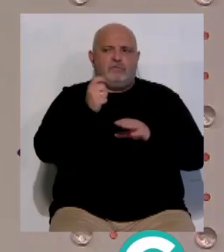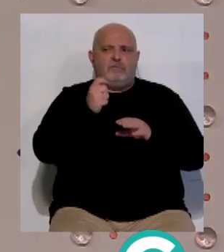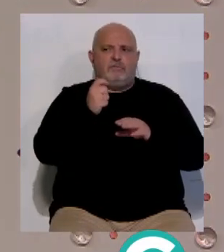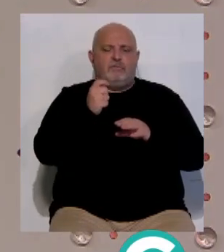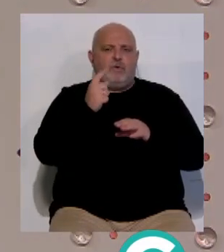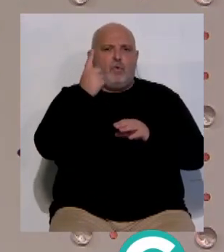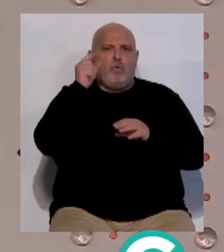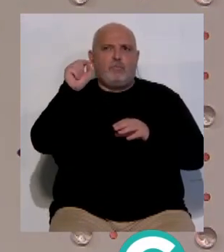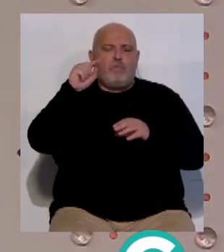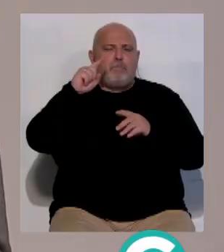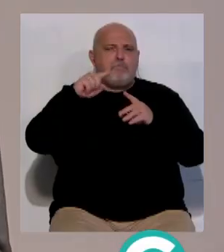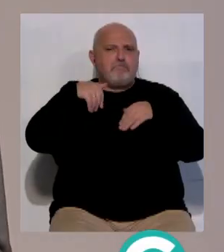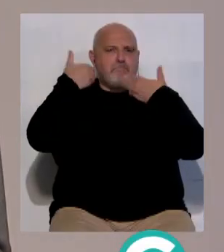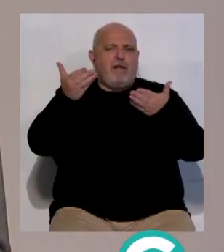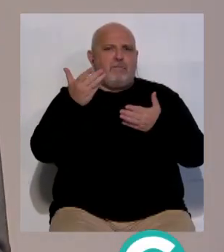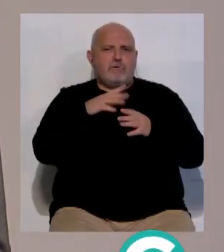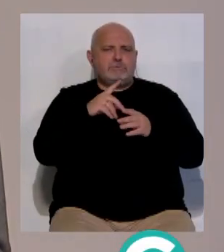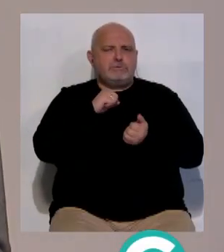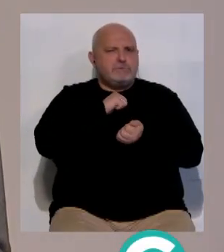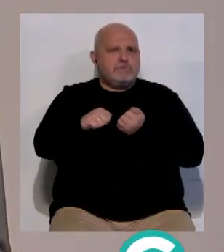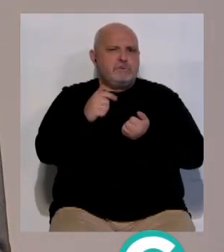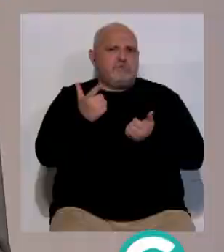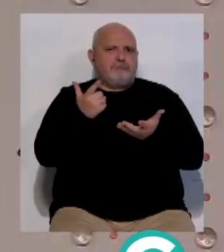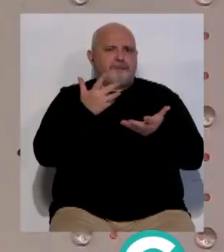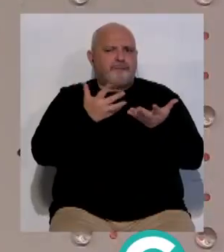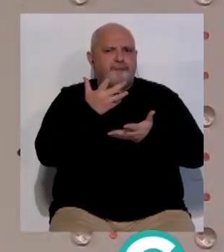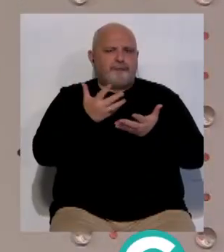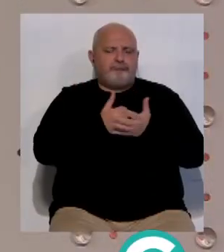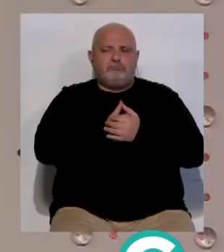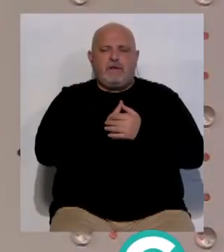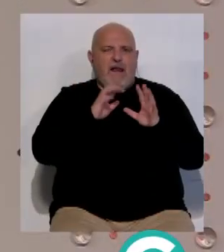minuto más porque est porque parecía que que se sentía como estaba los jugadores del Celta